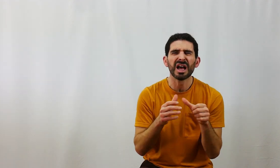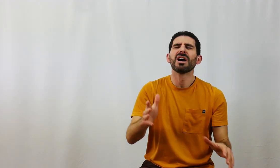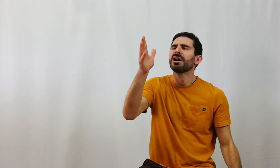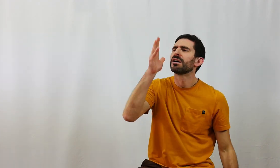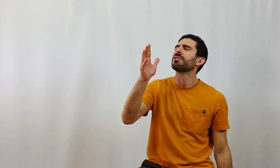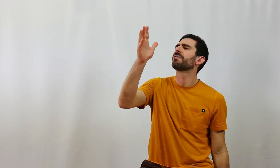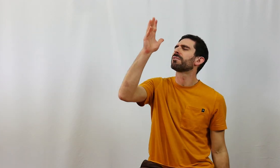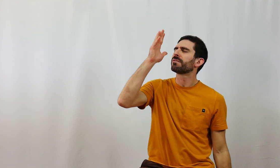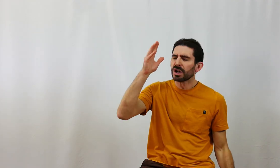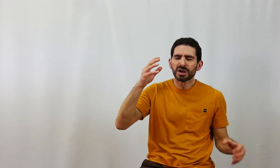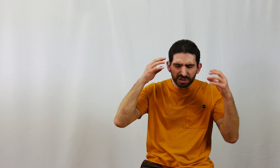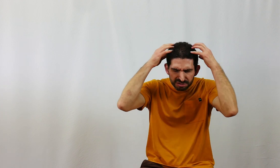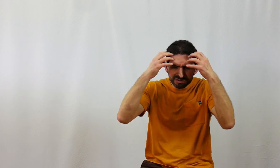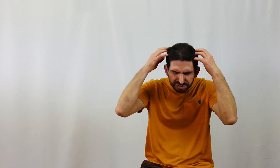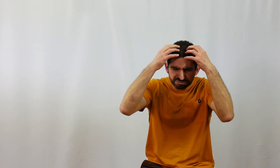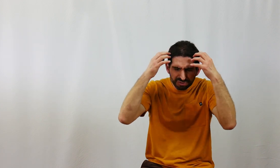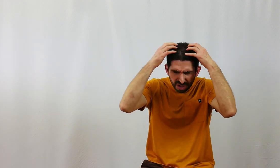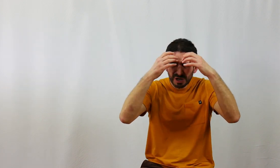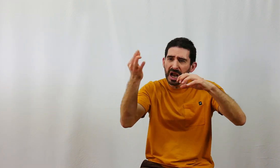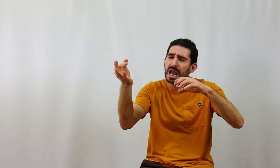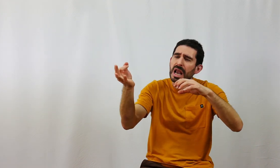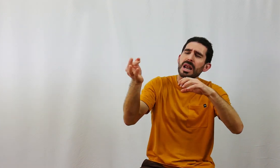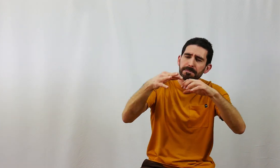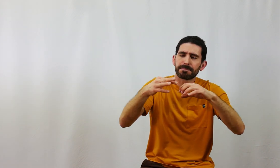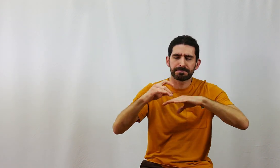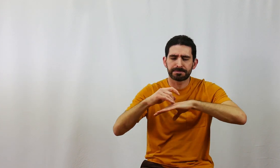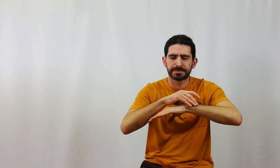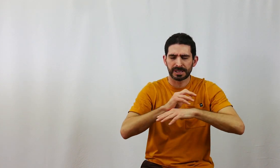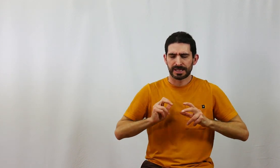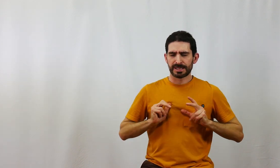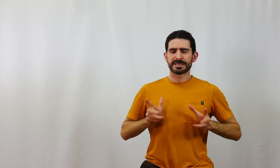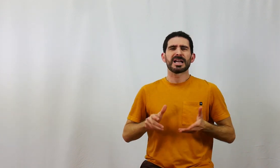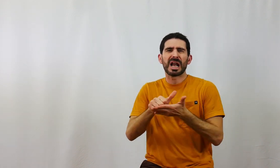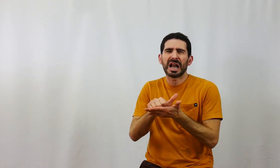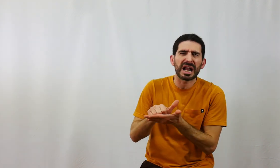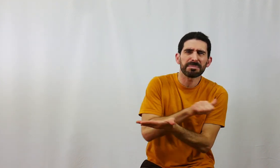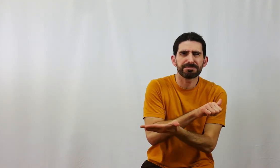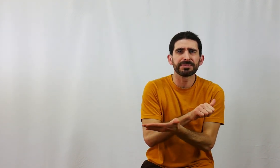Avant, on utilisait des shampoings contenant un insecticide anti-poux.